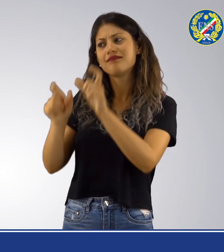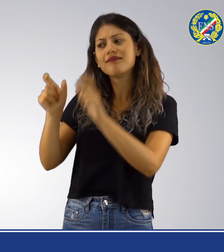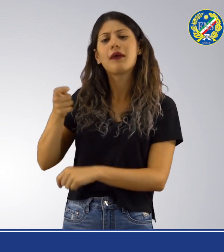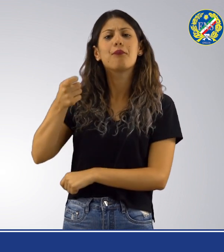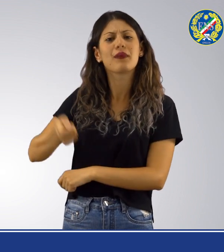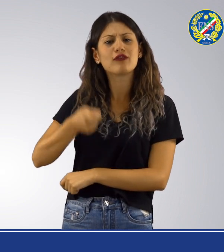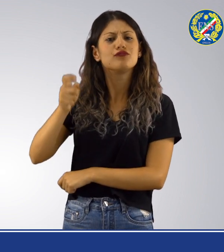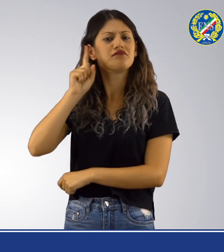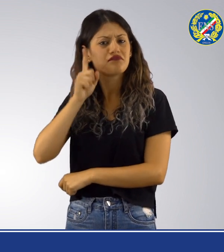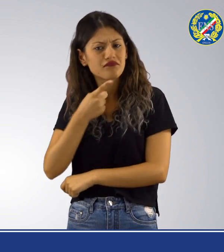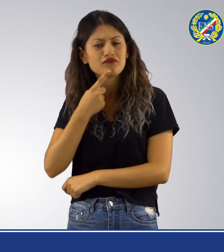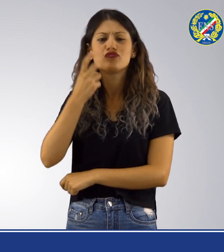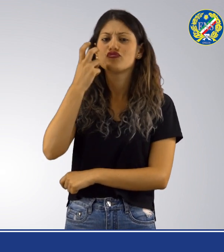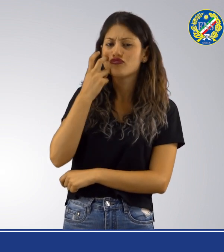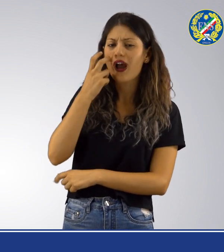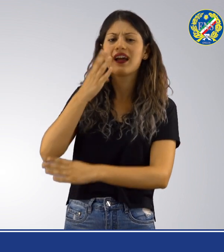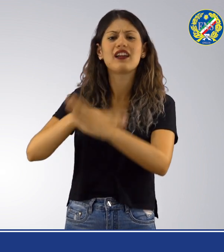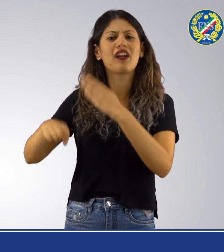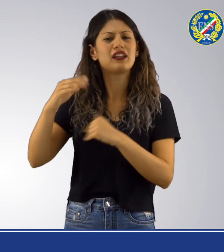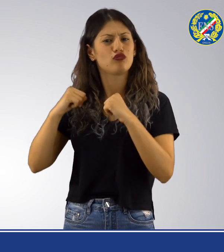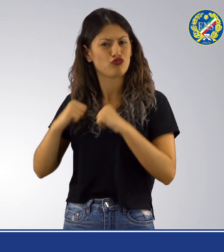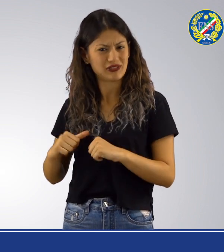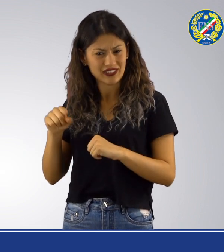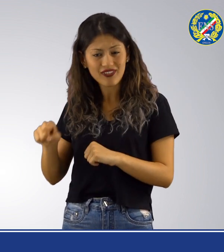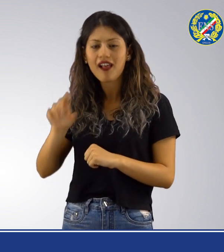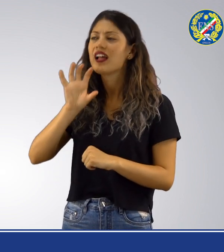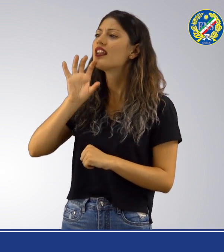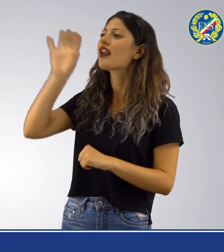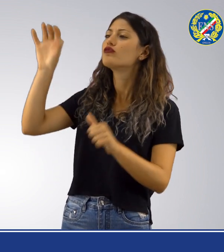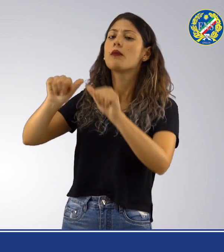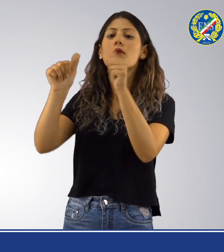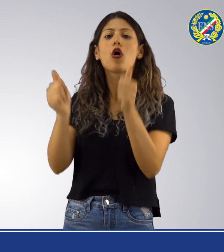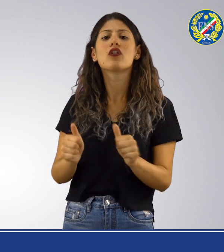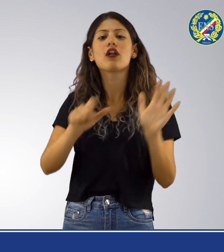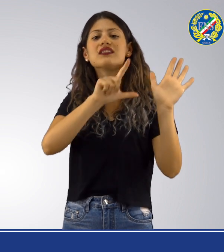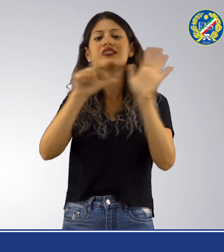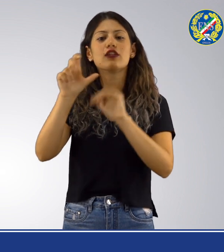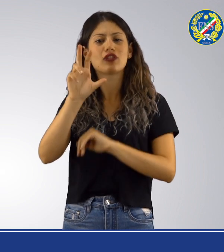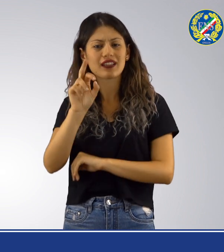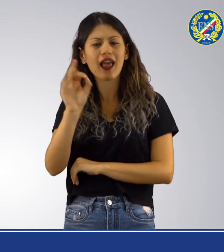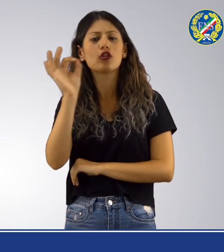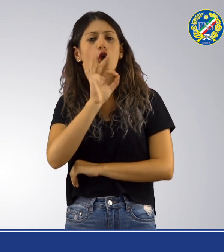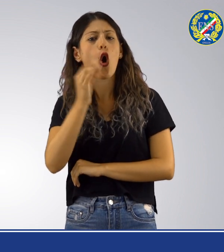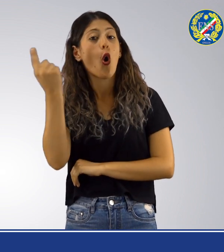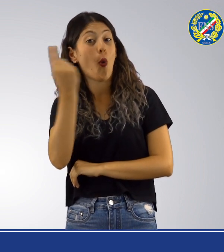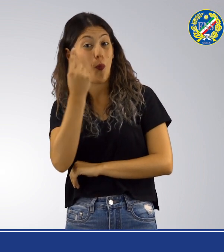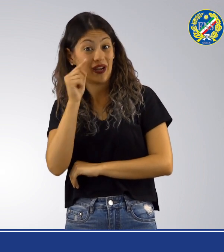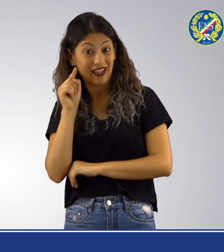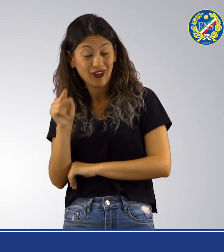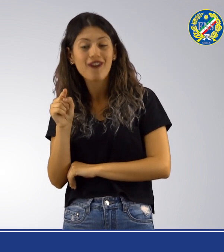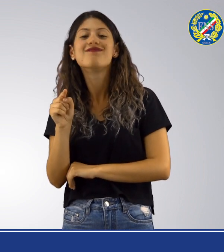la pensione d'invalidità civile, cecità e sordità, il reddito della casa deve essere inserito nella dichiarazione